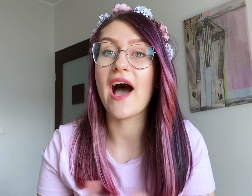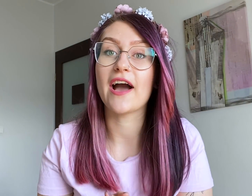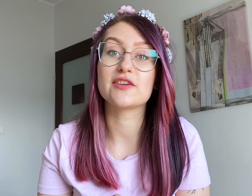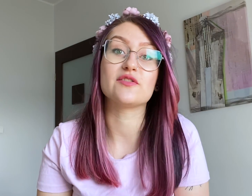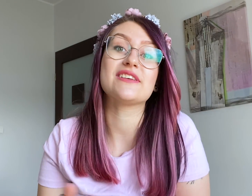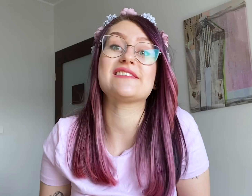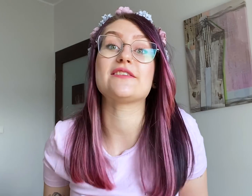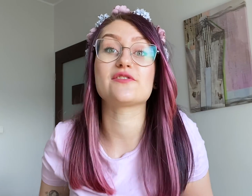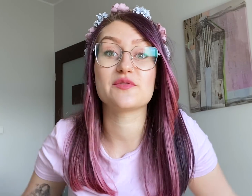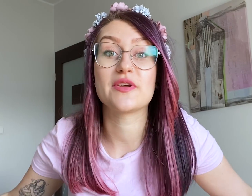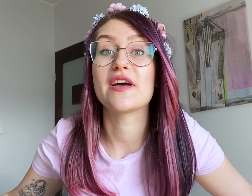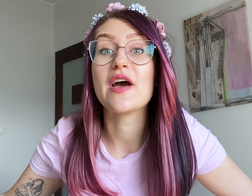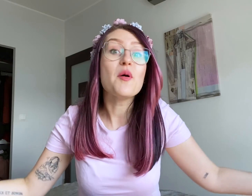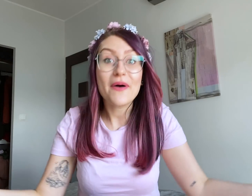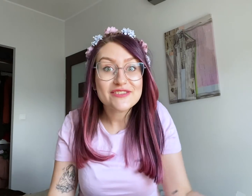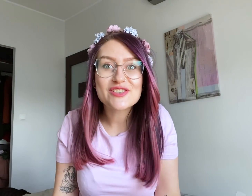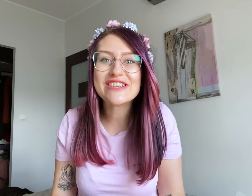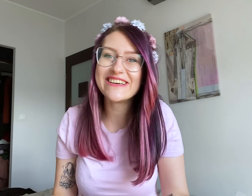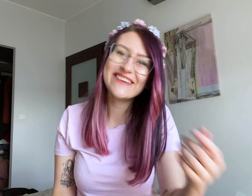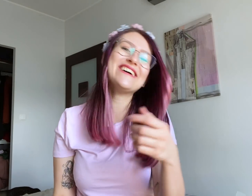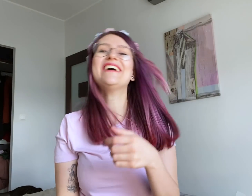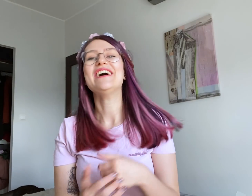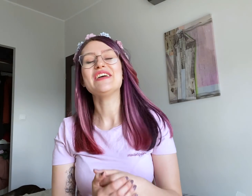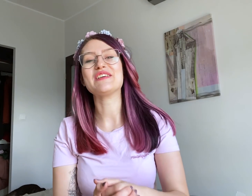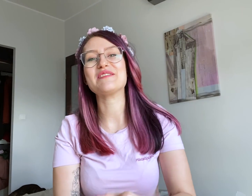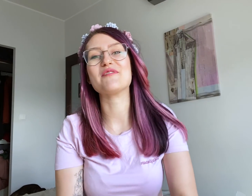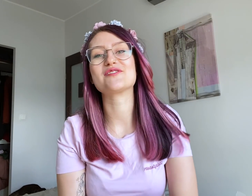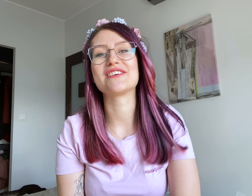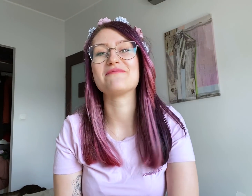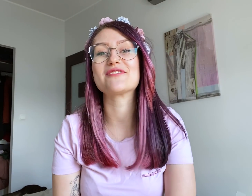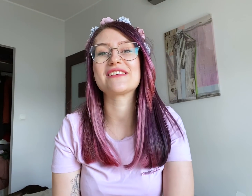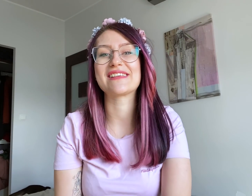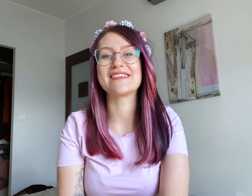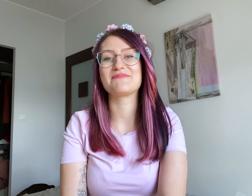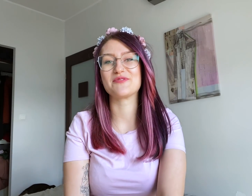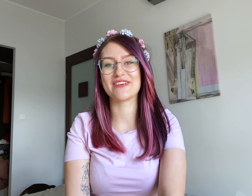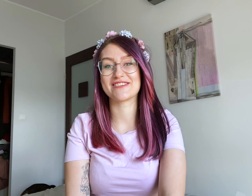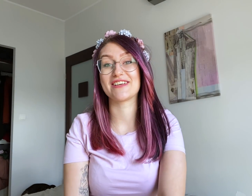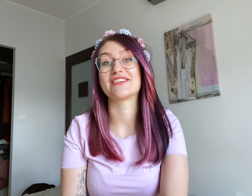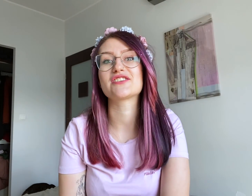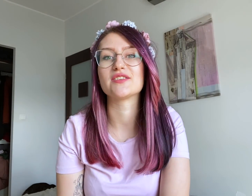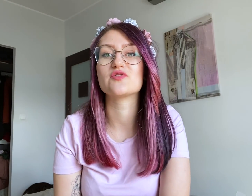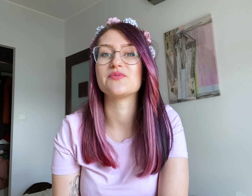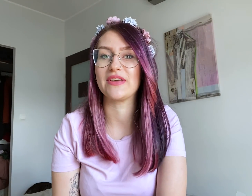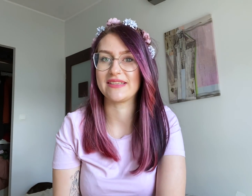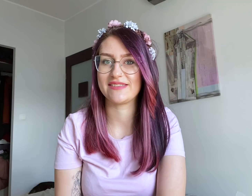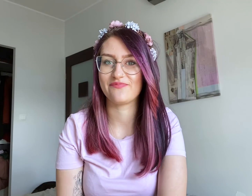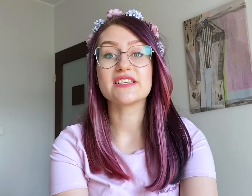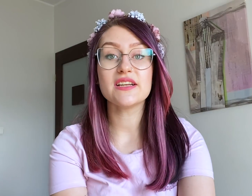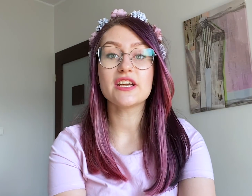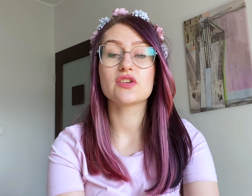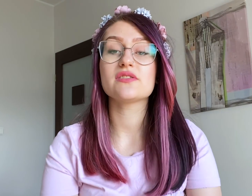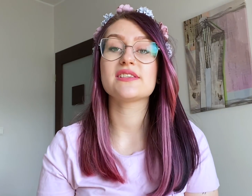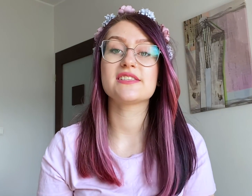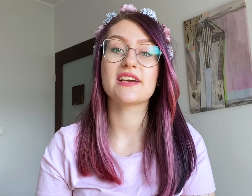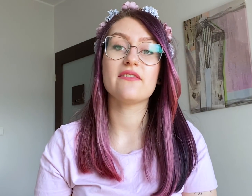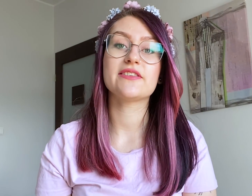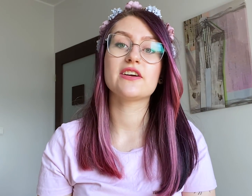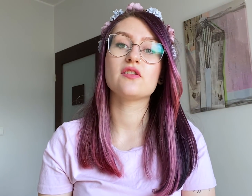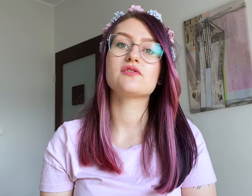a kto nie zna to sobie... popatrzy. I może, może się zainspiruje, że też się nauczy migać. Jeżeli ktoś jest ciekawy tego,